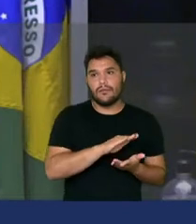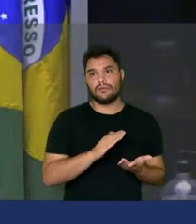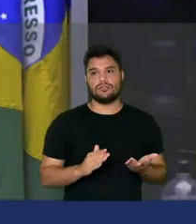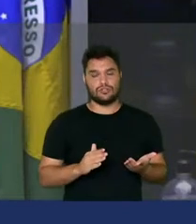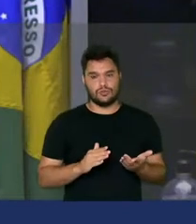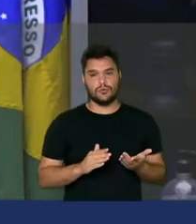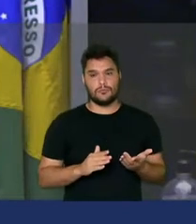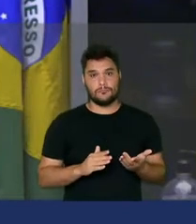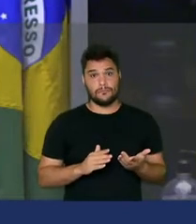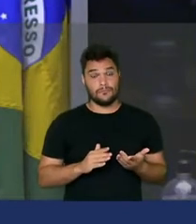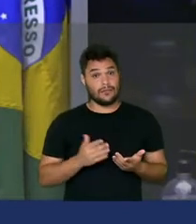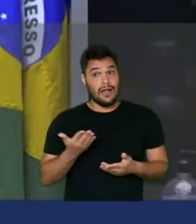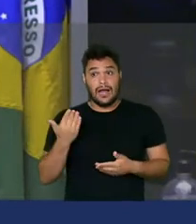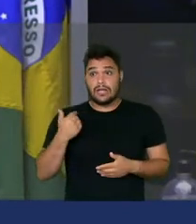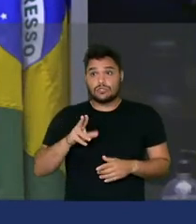SUMARIAMENTE DESLIGADO COM UMA COISA QUE JAMAIS HAVIA